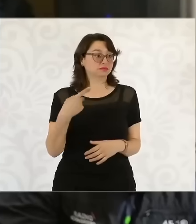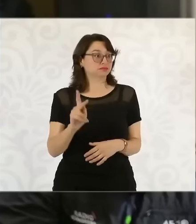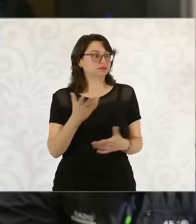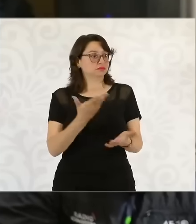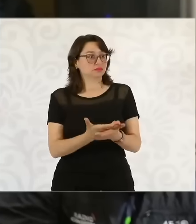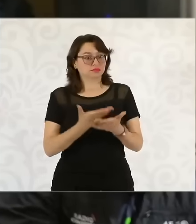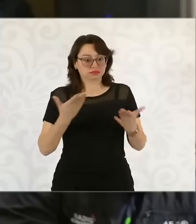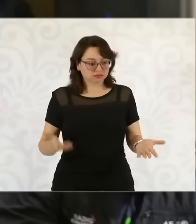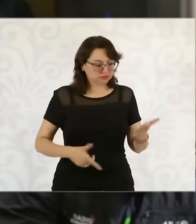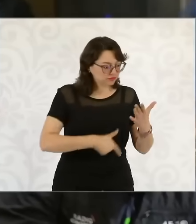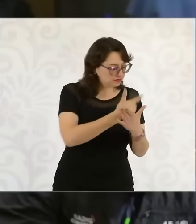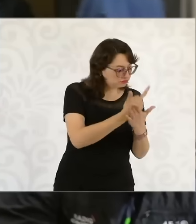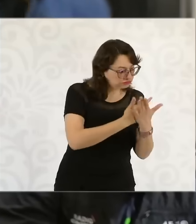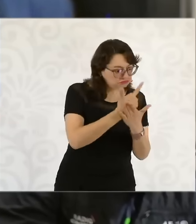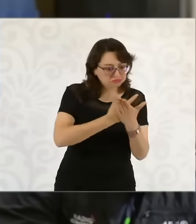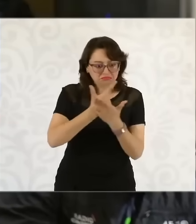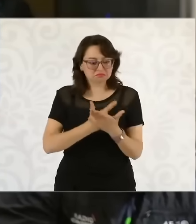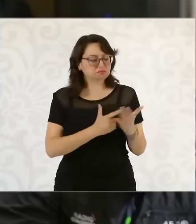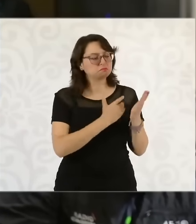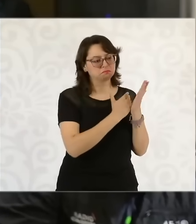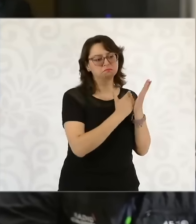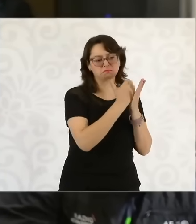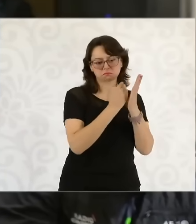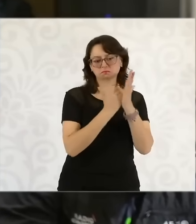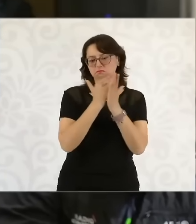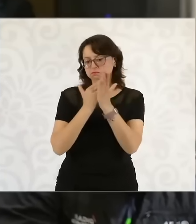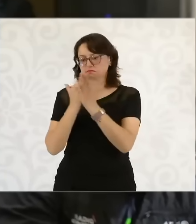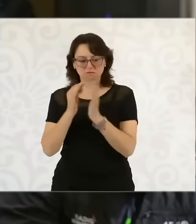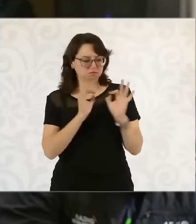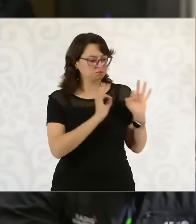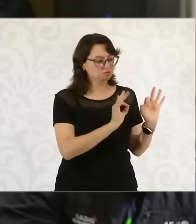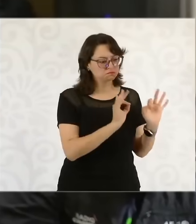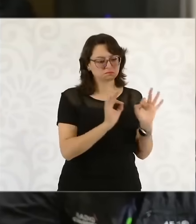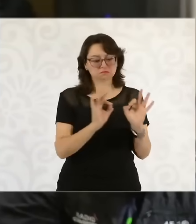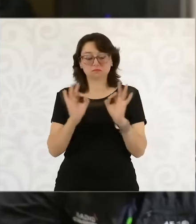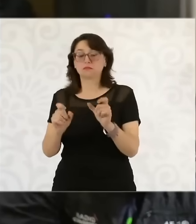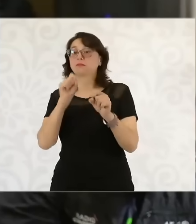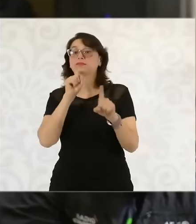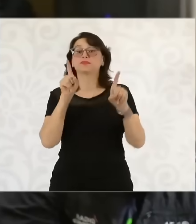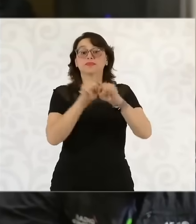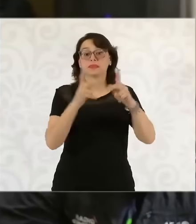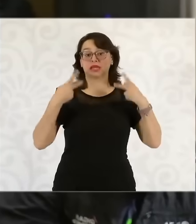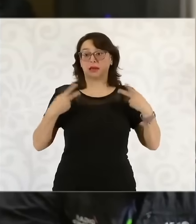alcanza también su mejor nivel en mucho tiempo con un crecimiento sostenido incluso en medio